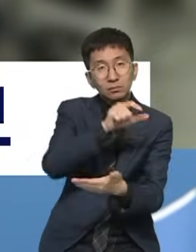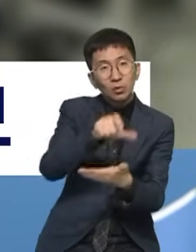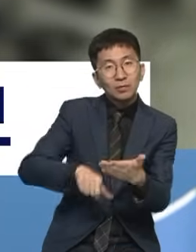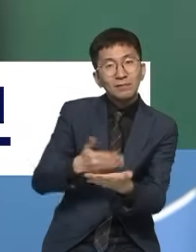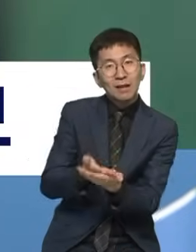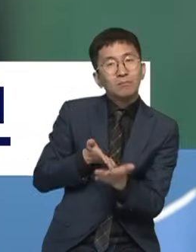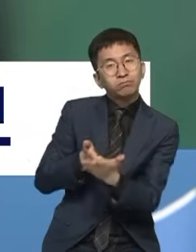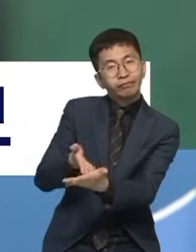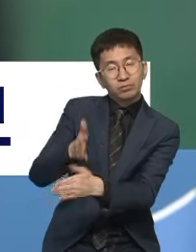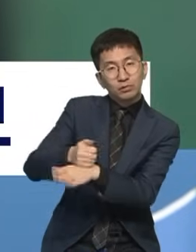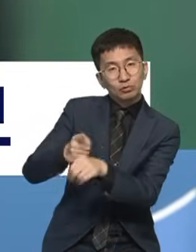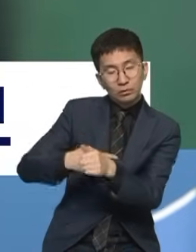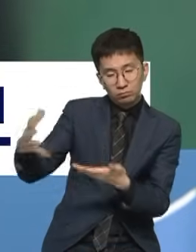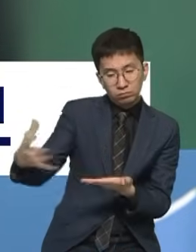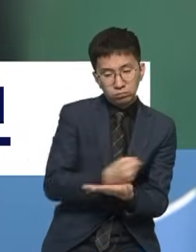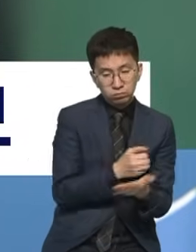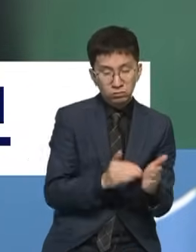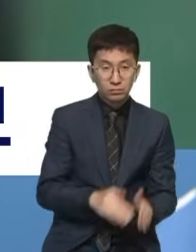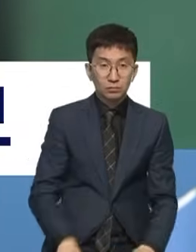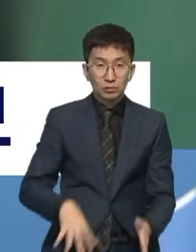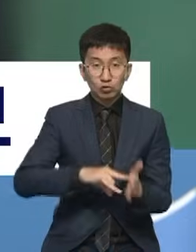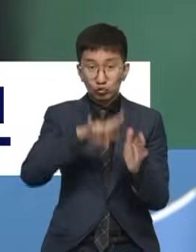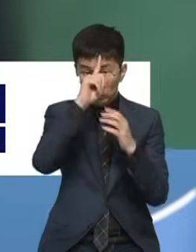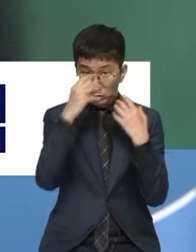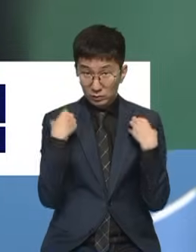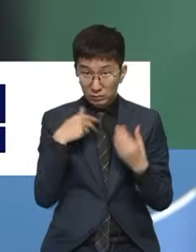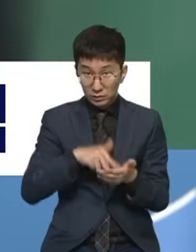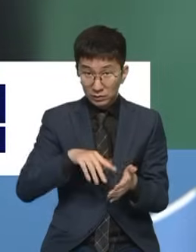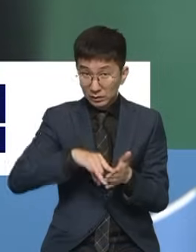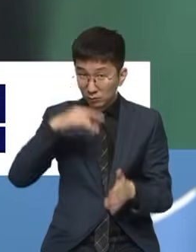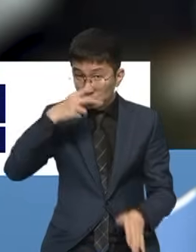요구해서 이를 확보한 상태고 국세청도 별도의 세무조사를 통해서 관련 자료를